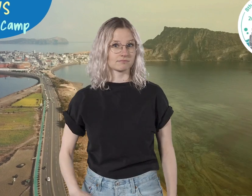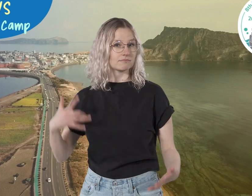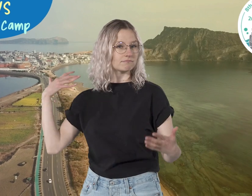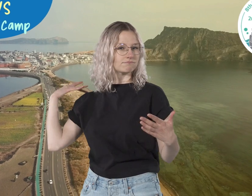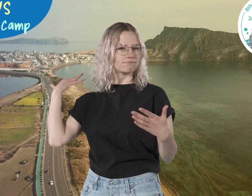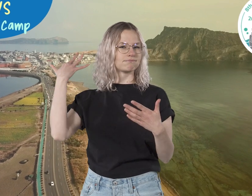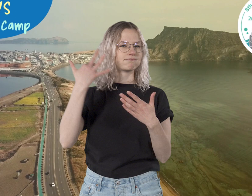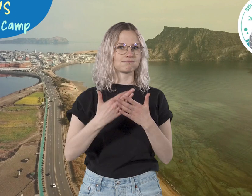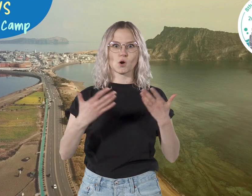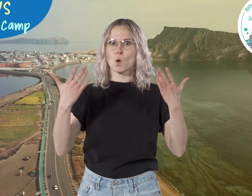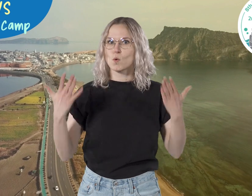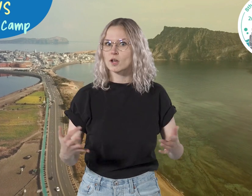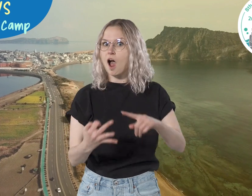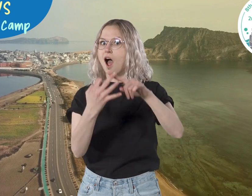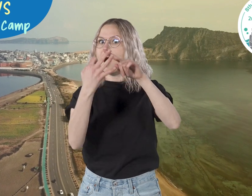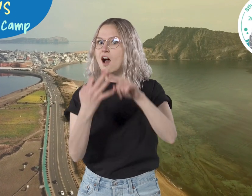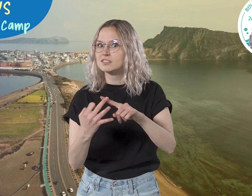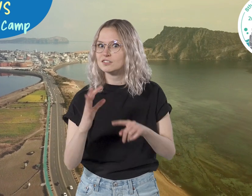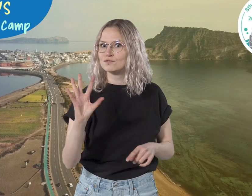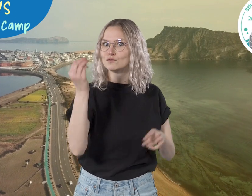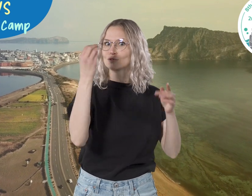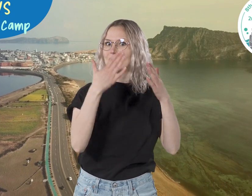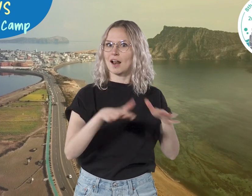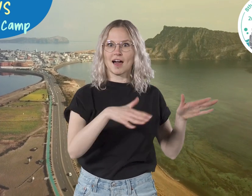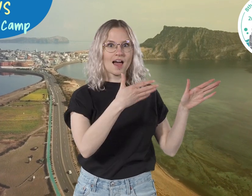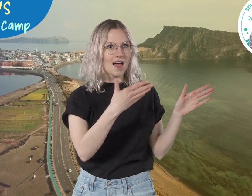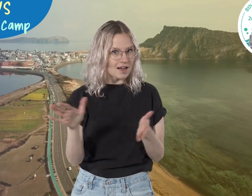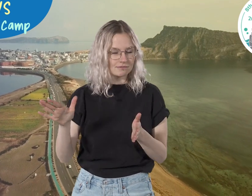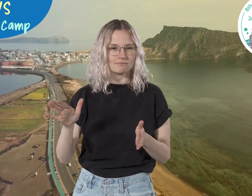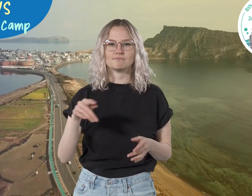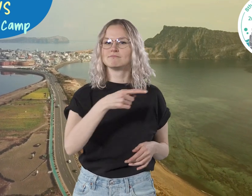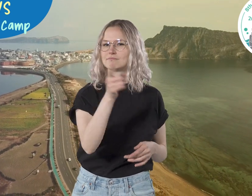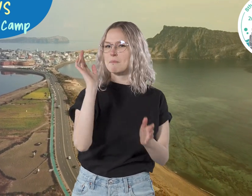Järjestyksessään kahdeksas WFDYS-nuorisoleiri tarjoaa sinulle -